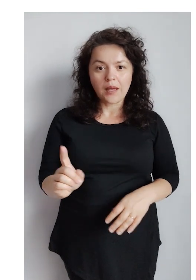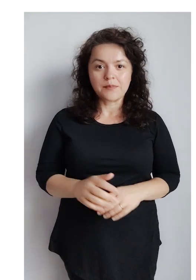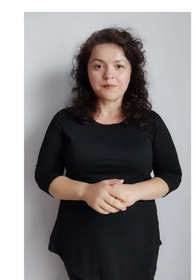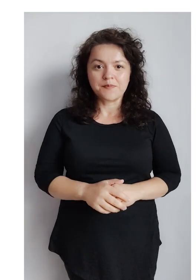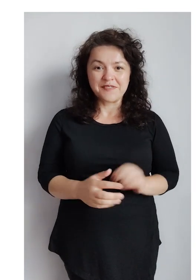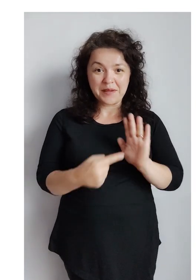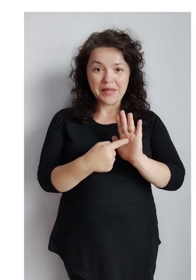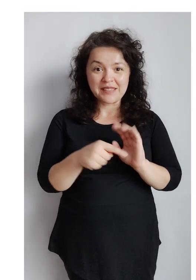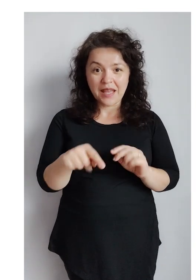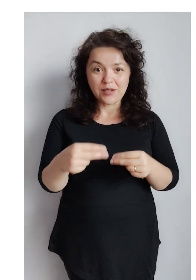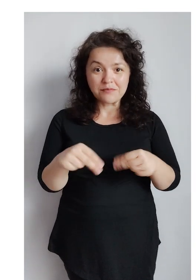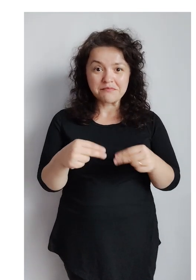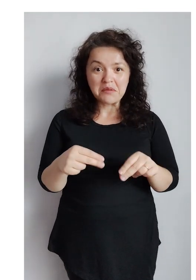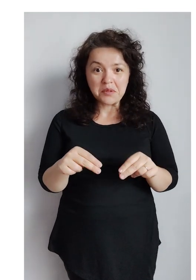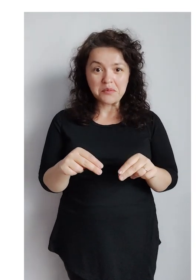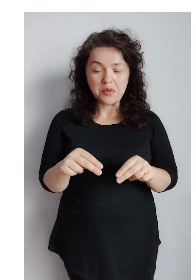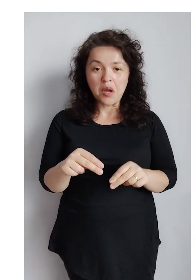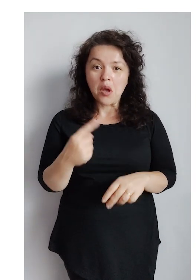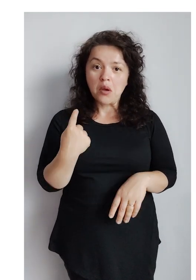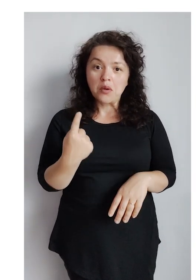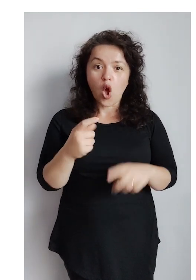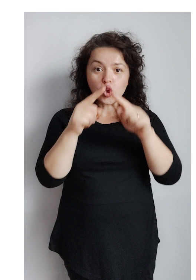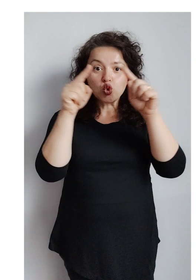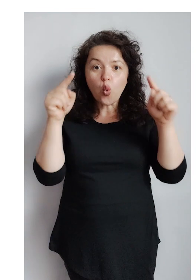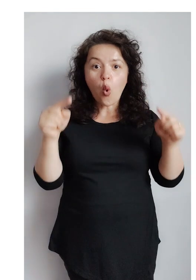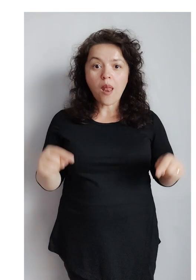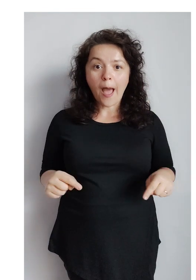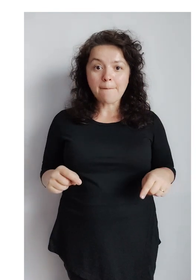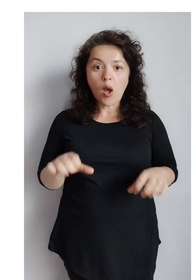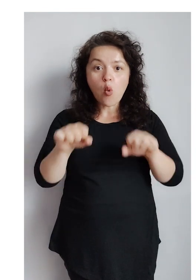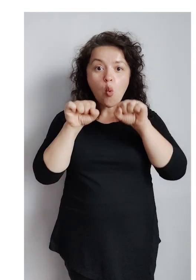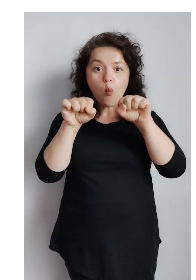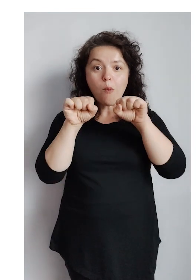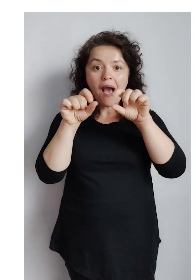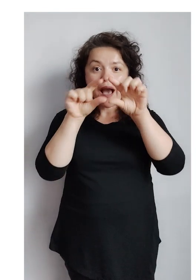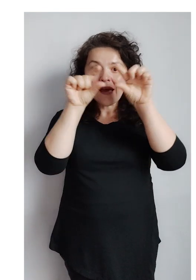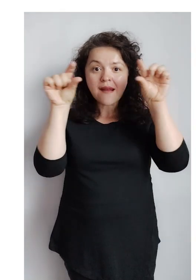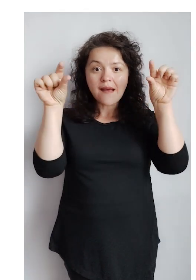Vă prezentăm aici exemplul unui dulap cu bară de haine reglabilă